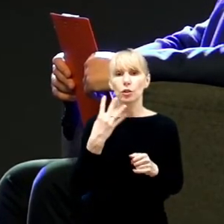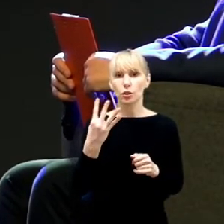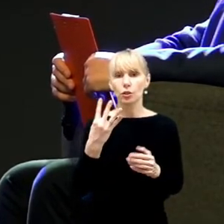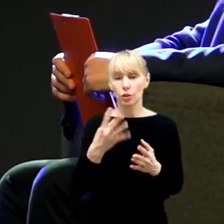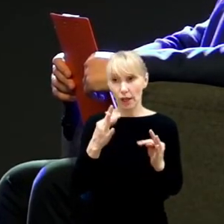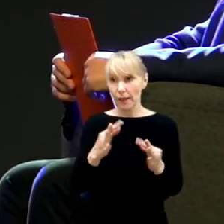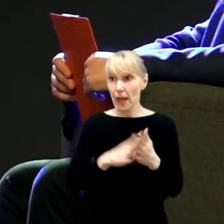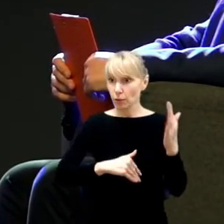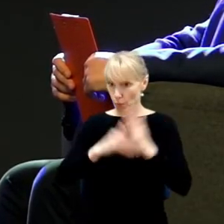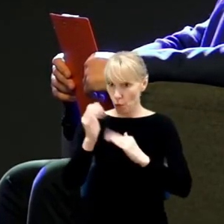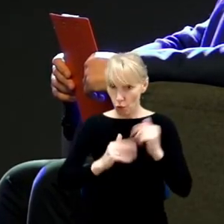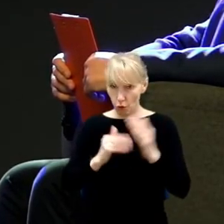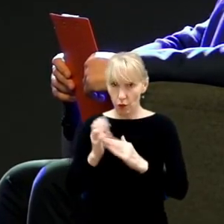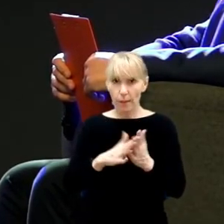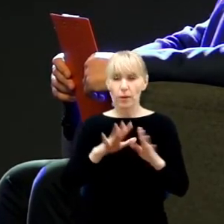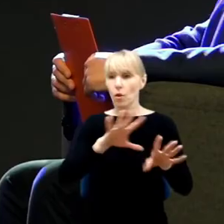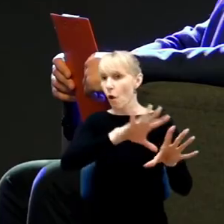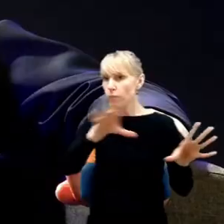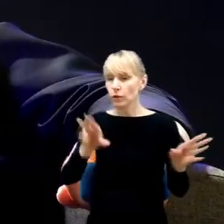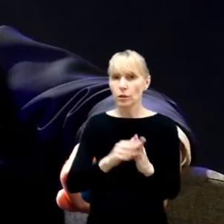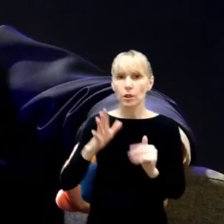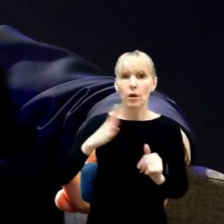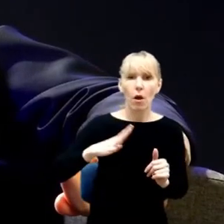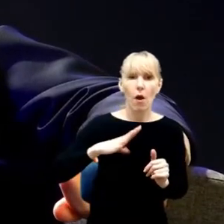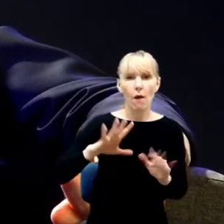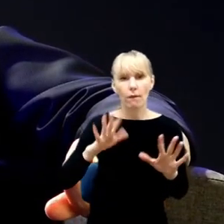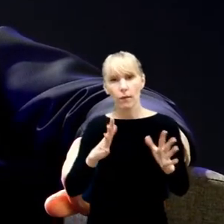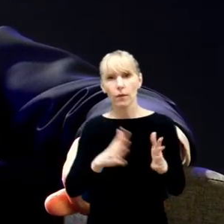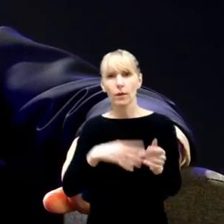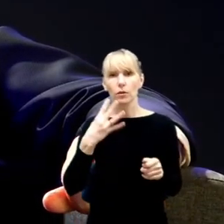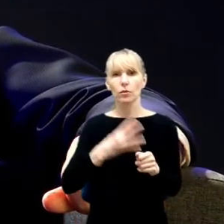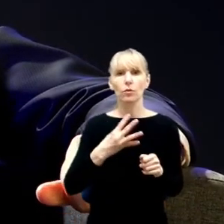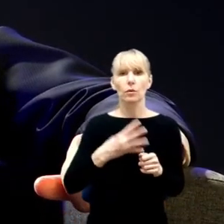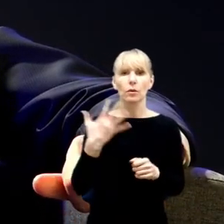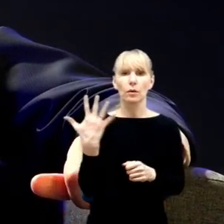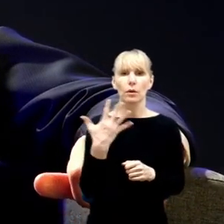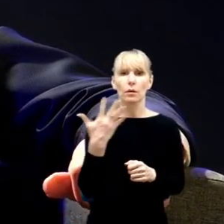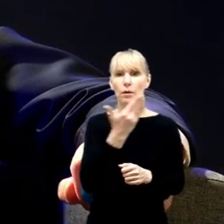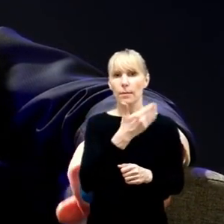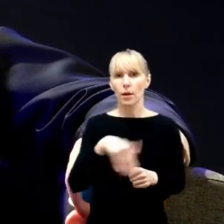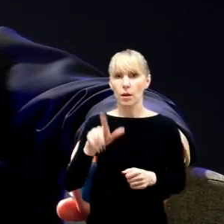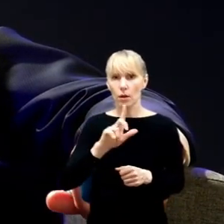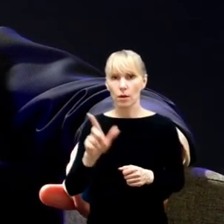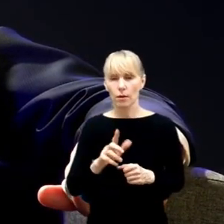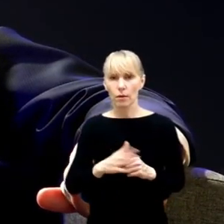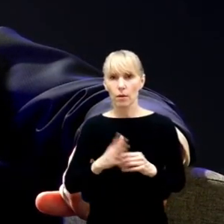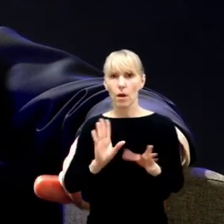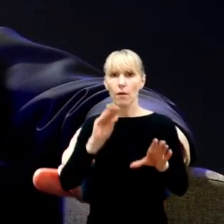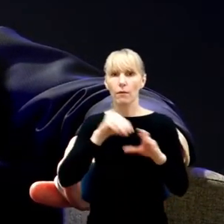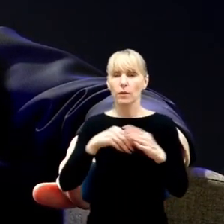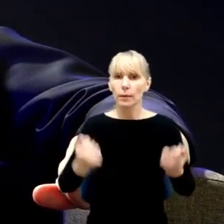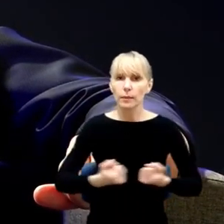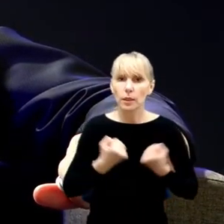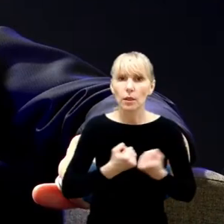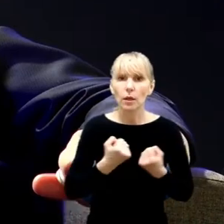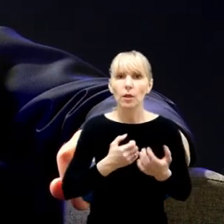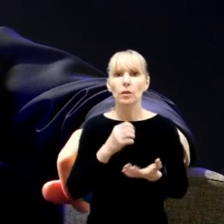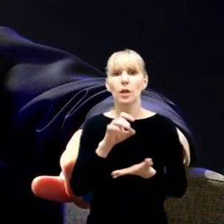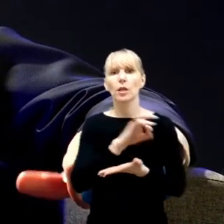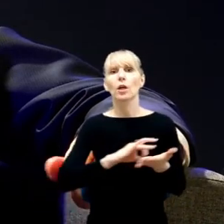wartość wszystkich inwestycji to jest około 45 milionów zł, zaangażowanie środków gminy albo spółki 7 milionów zł.